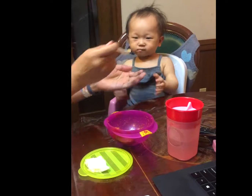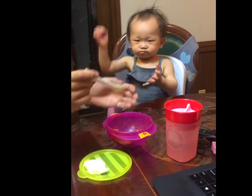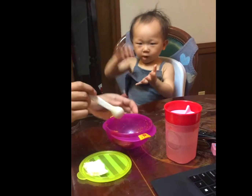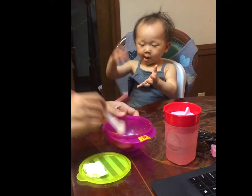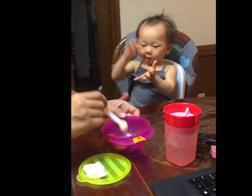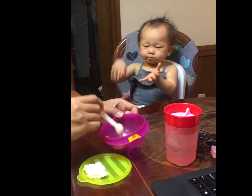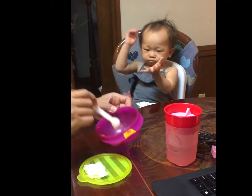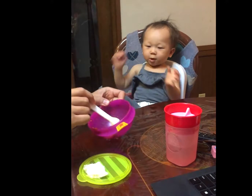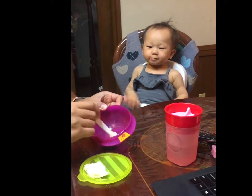パン！（サイン）